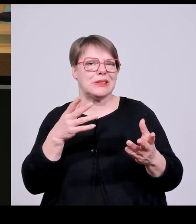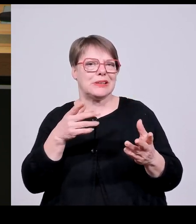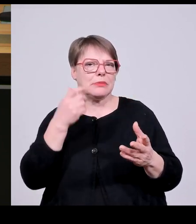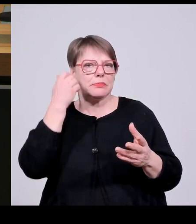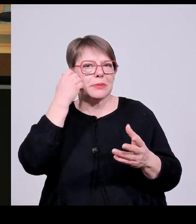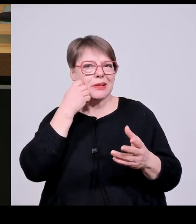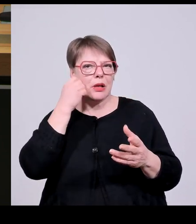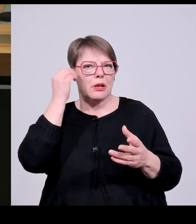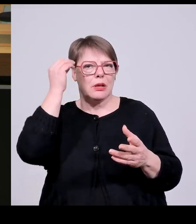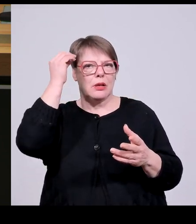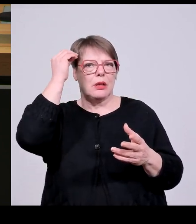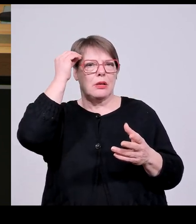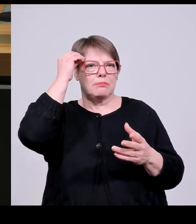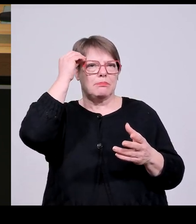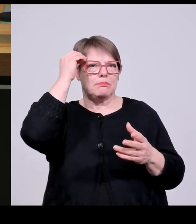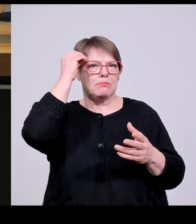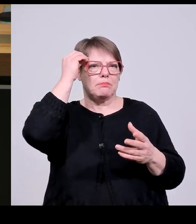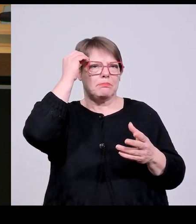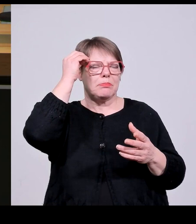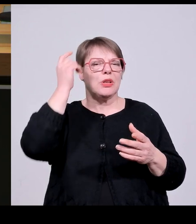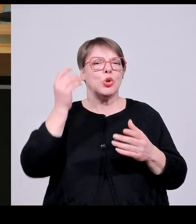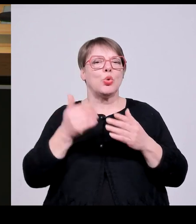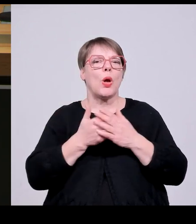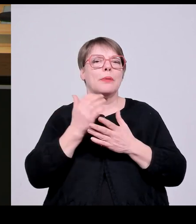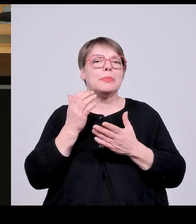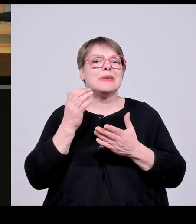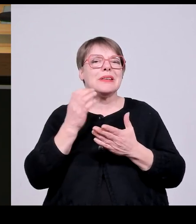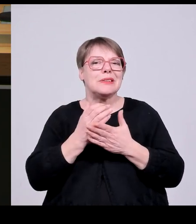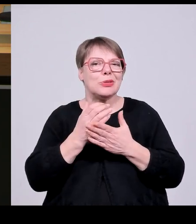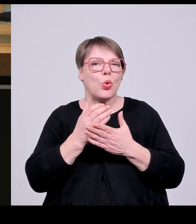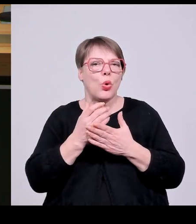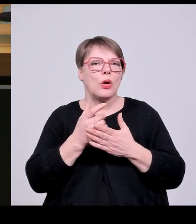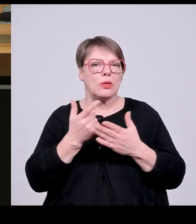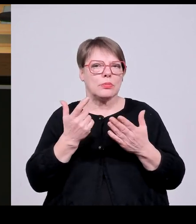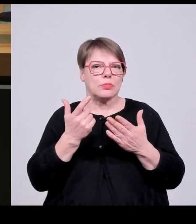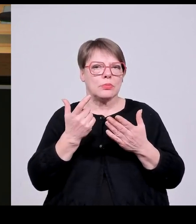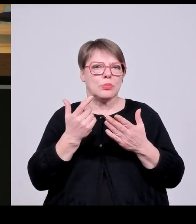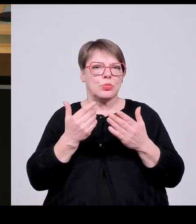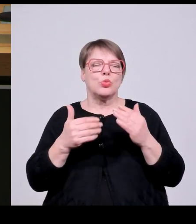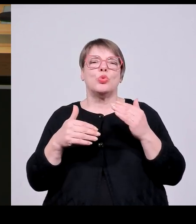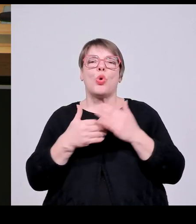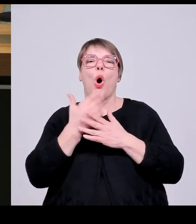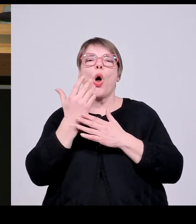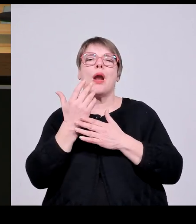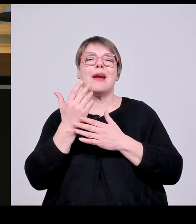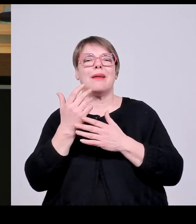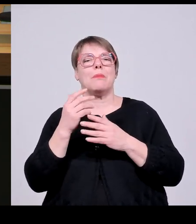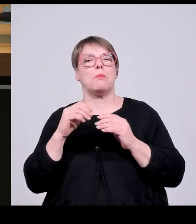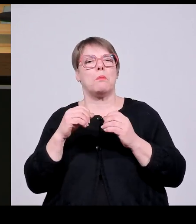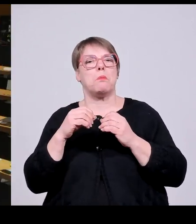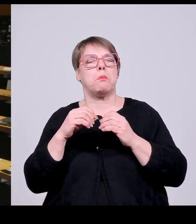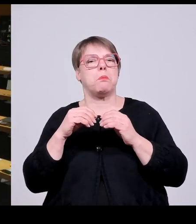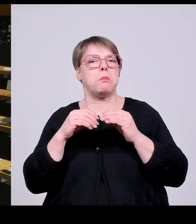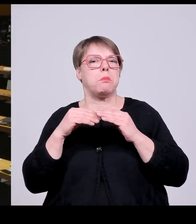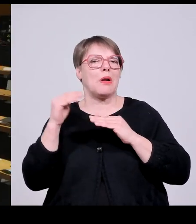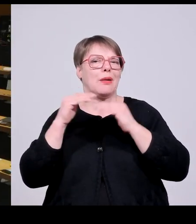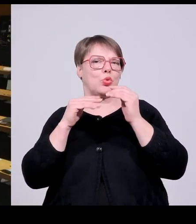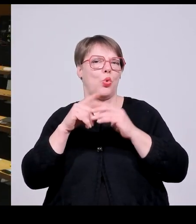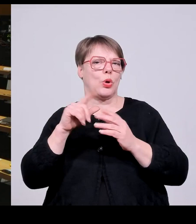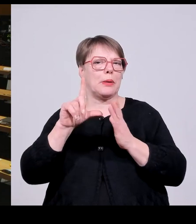als Demokratie Freund durch und durch, es erzwungen hat, dass wir am 12. Februar 2023 eine Wiederholungswahl haben, eine